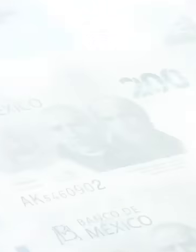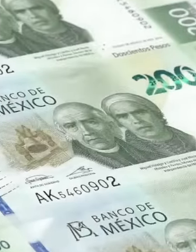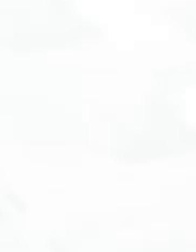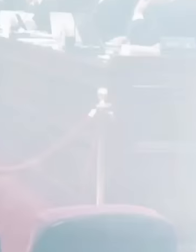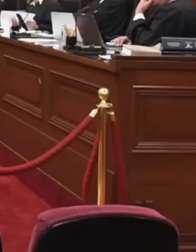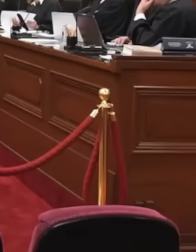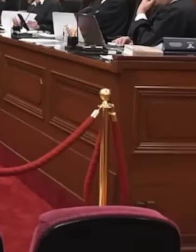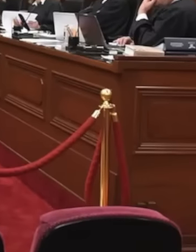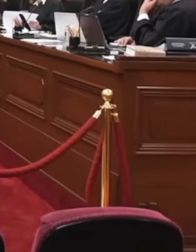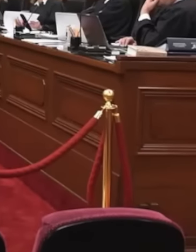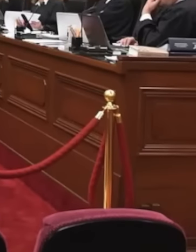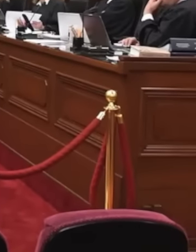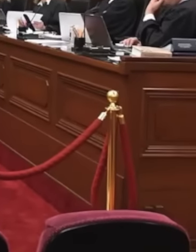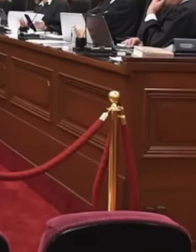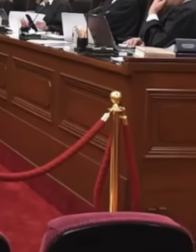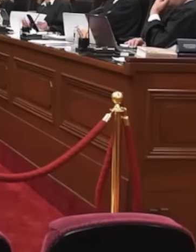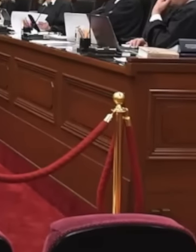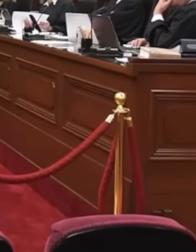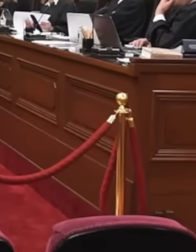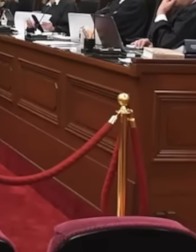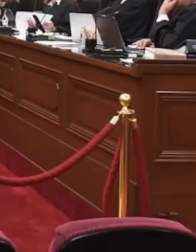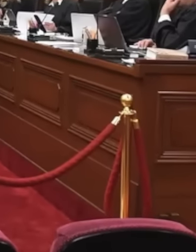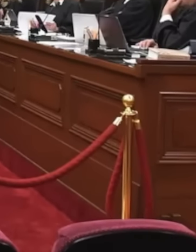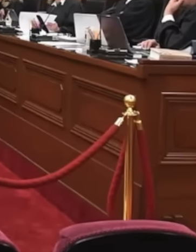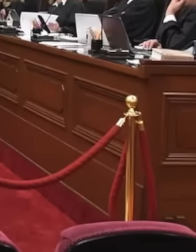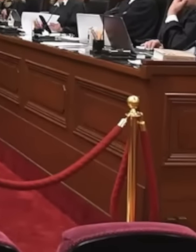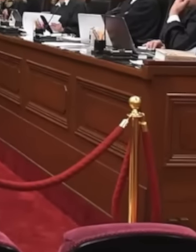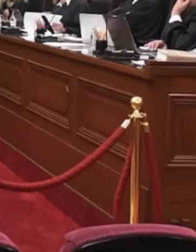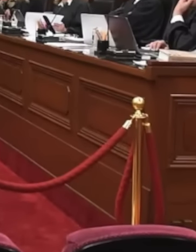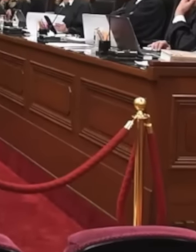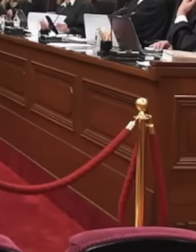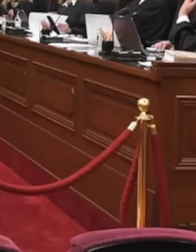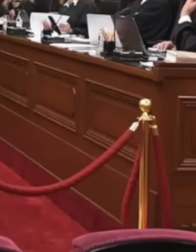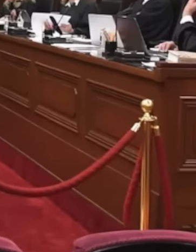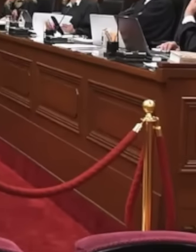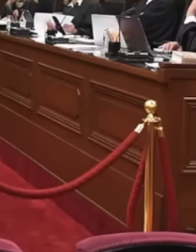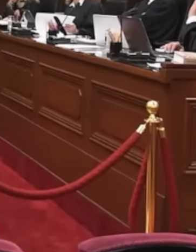chocaron en el pleno de la Corte, que decidió aplazar la resolución. La falta de definición